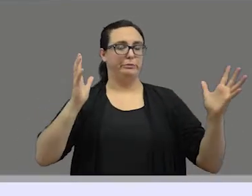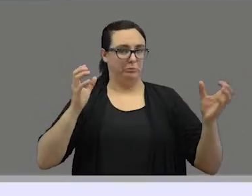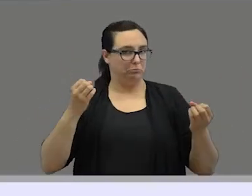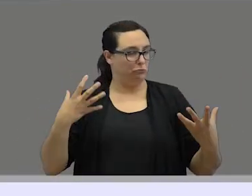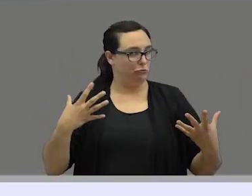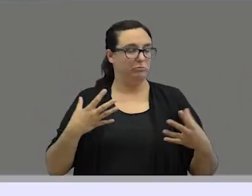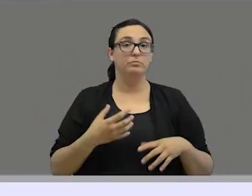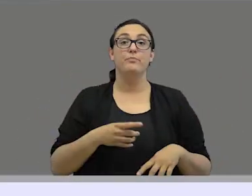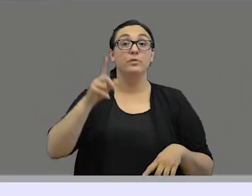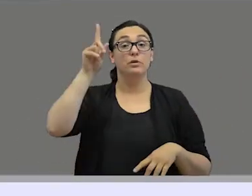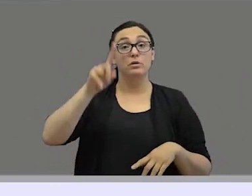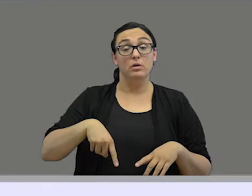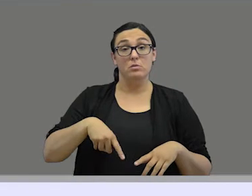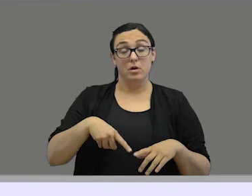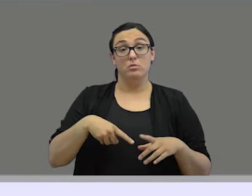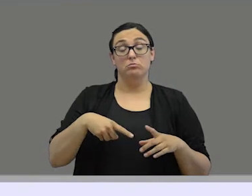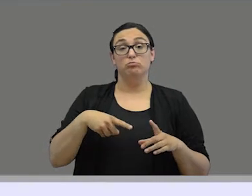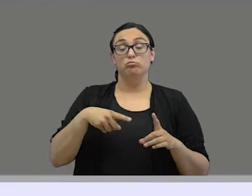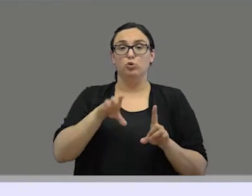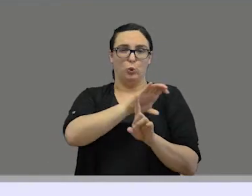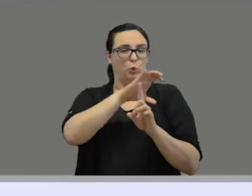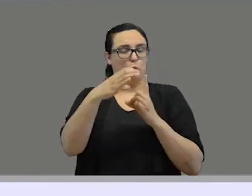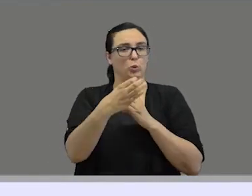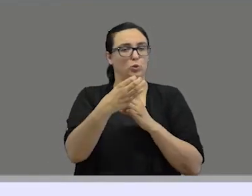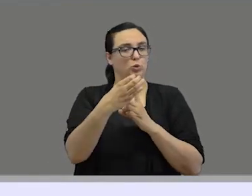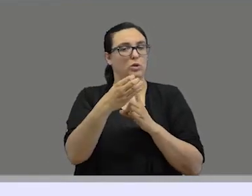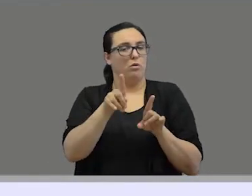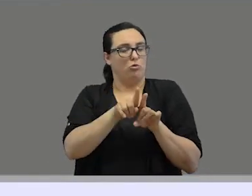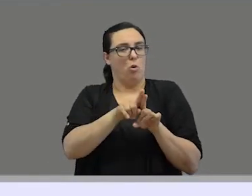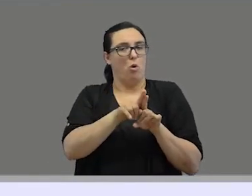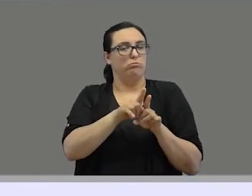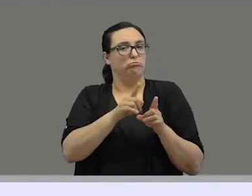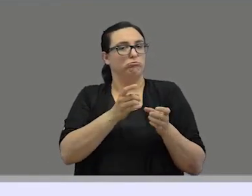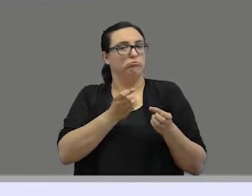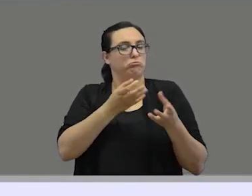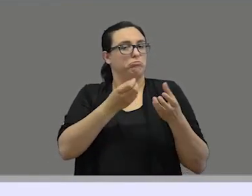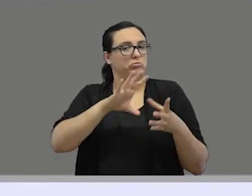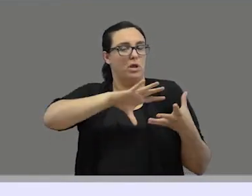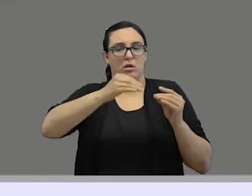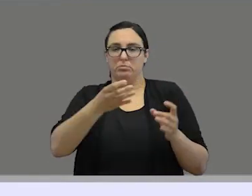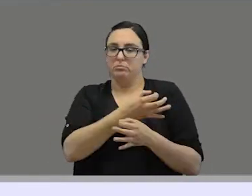Zudem bieten sie einen besseren kulturellen Beitrag. Zum Beispiel können Organisatorische Informationen